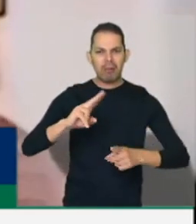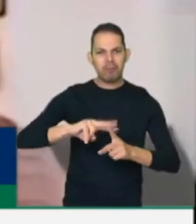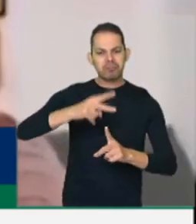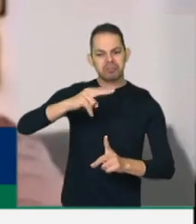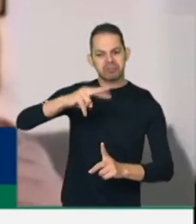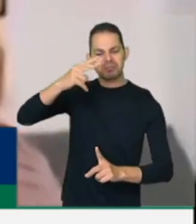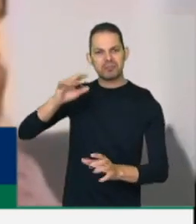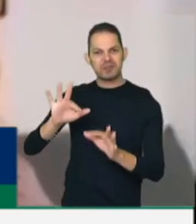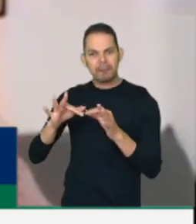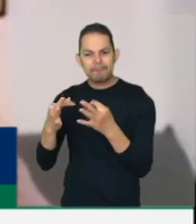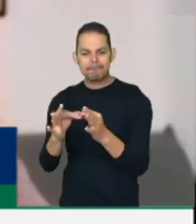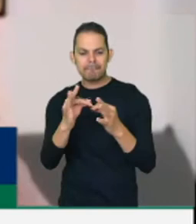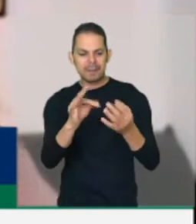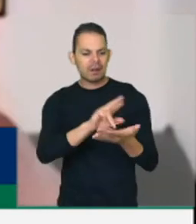FAMÍLIAS E DOS, DO POVO BRASILEIRO. ELE AO MESMO TEMPO